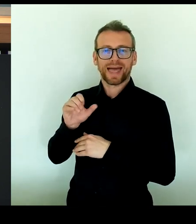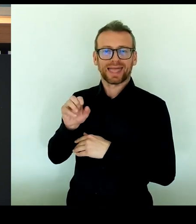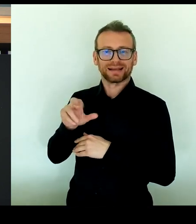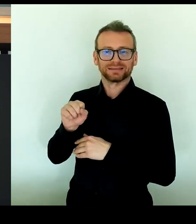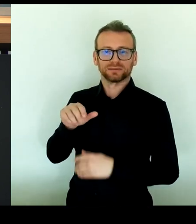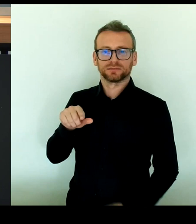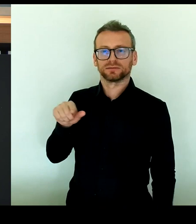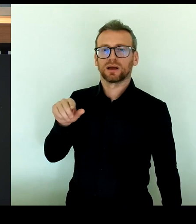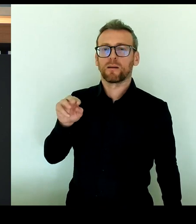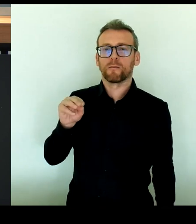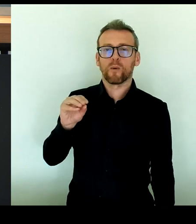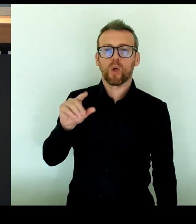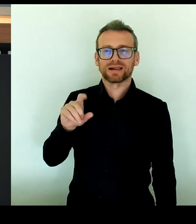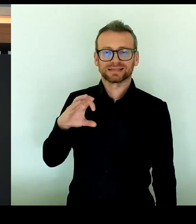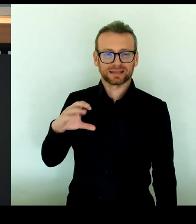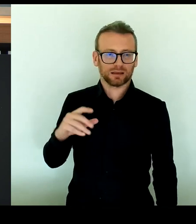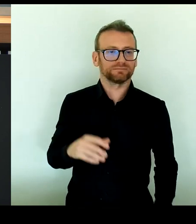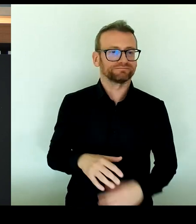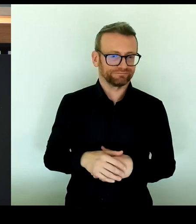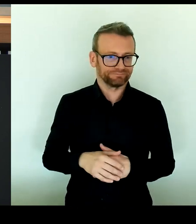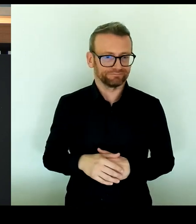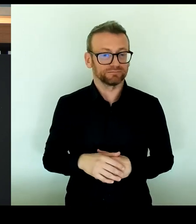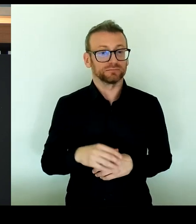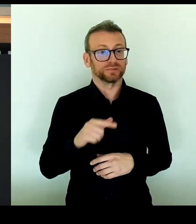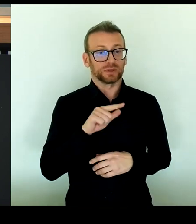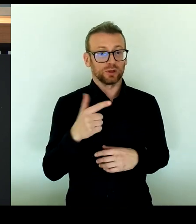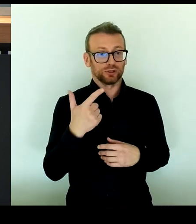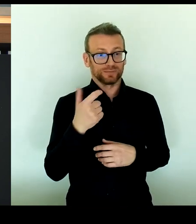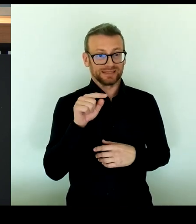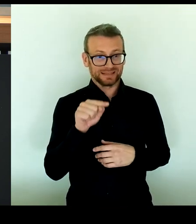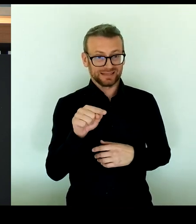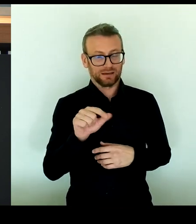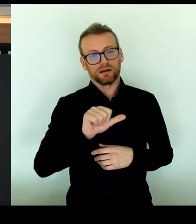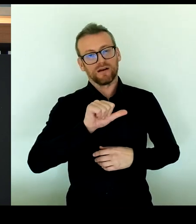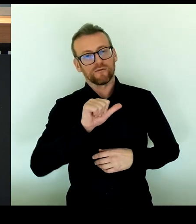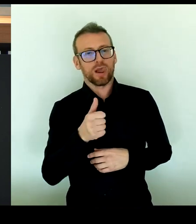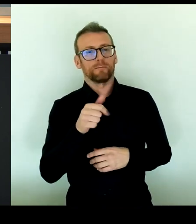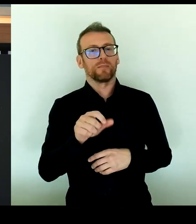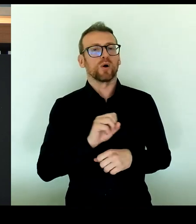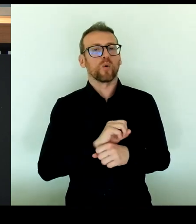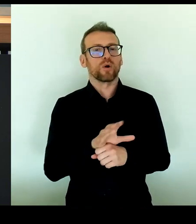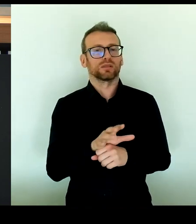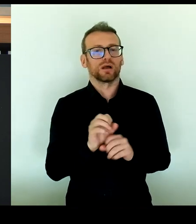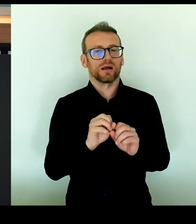datenschutzrechtlichen Aspekten des Lebens in pandemie-Zeiten befasst. Wie